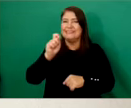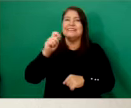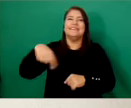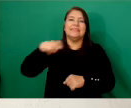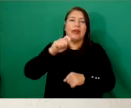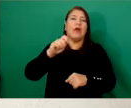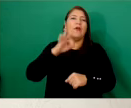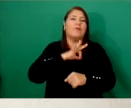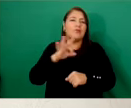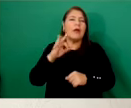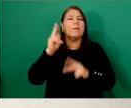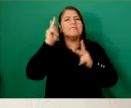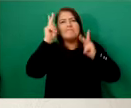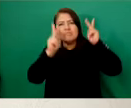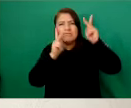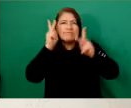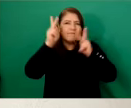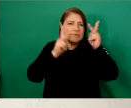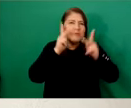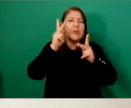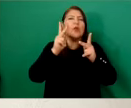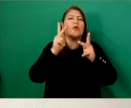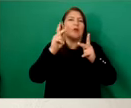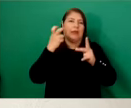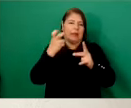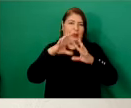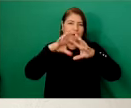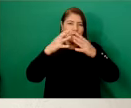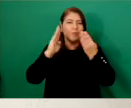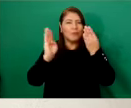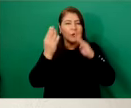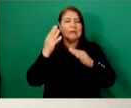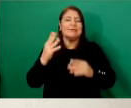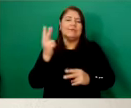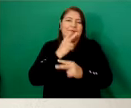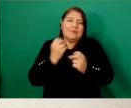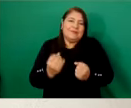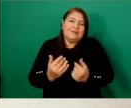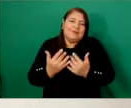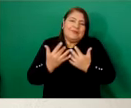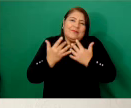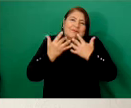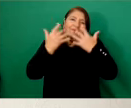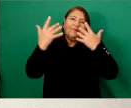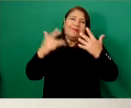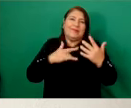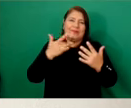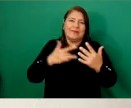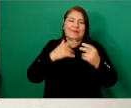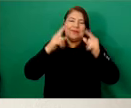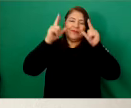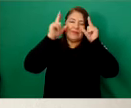así que no podemos quedarnos fuera de visitar esta región del planeta, respira, cierra